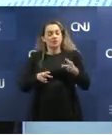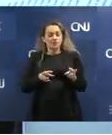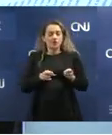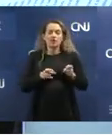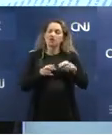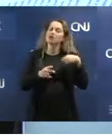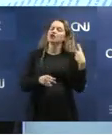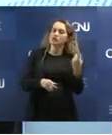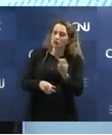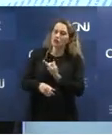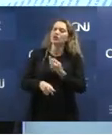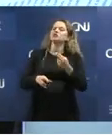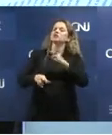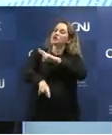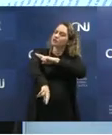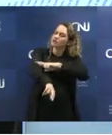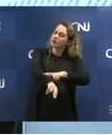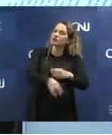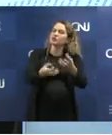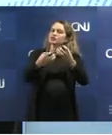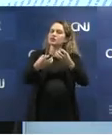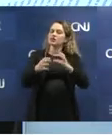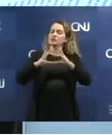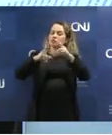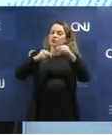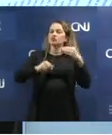e queremos que o juiz esteja com saúde